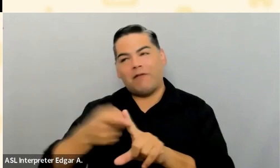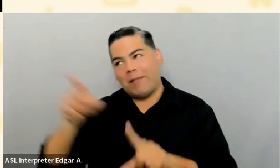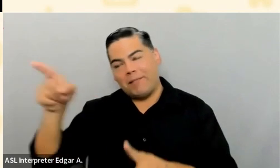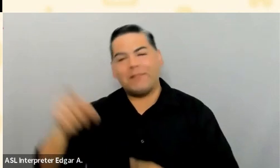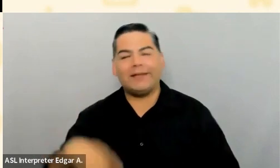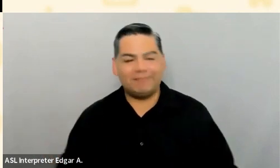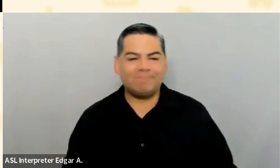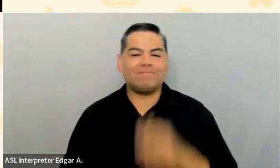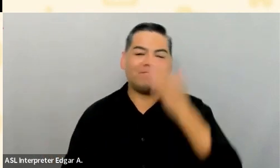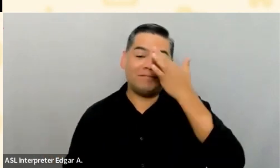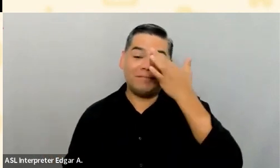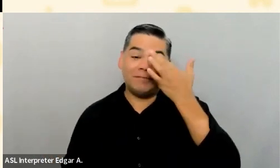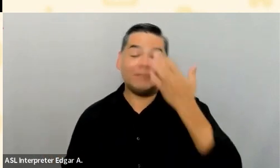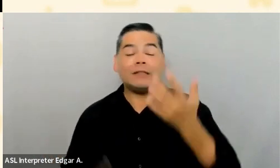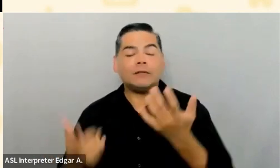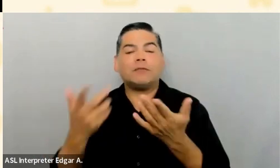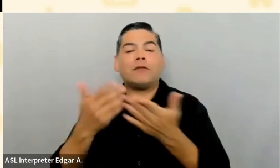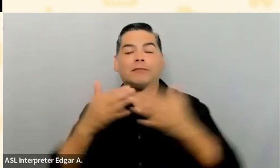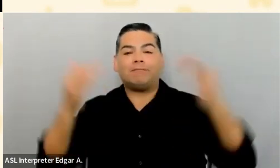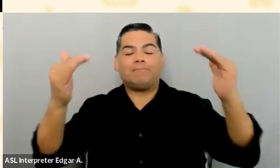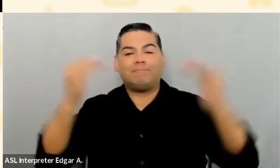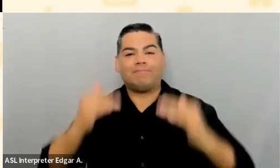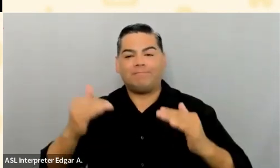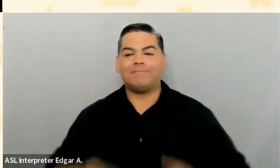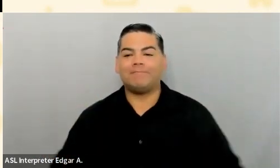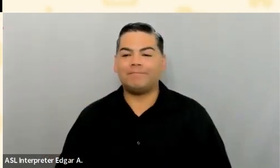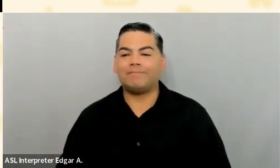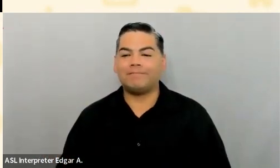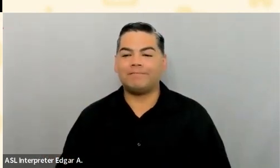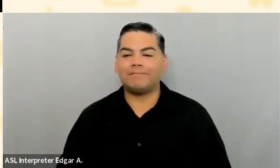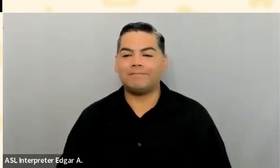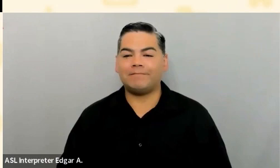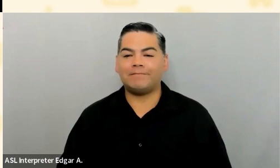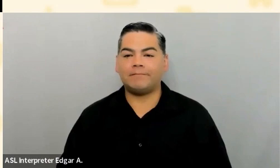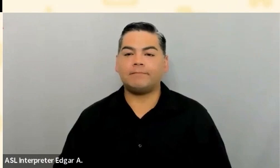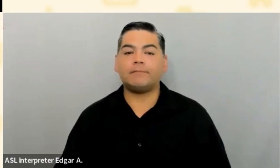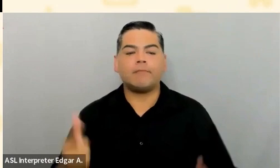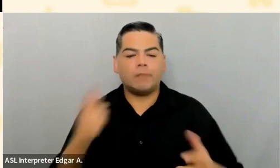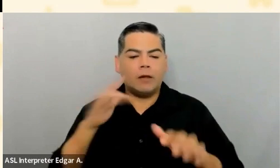De todos modos, la audiencia de ATAG.